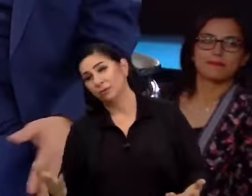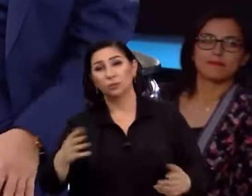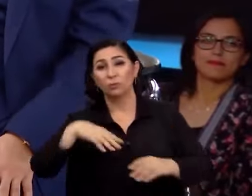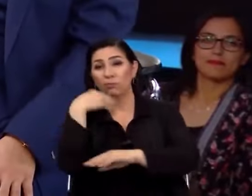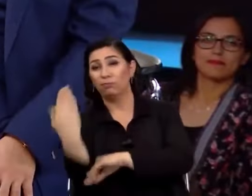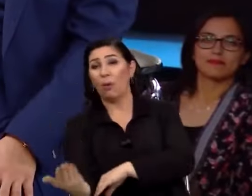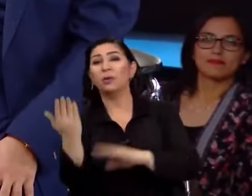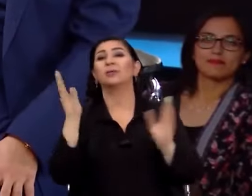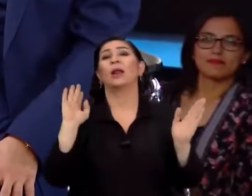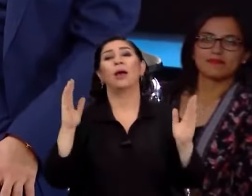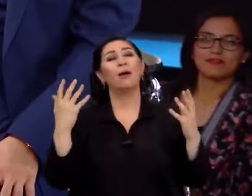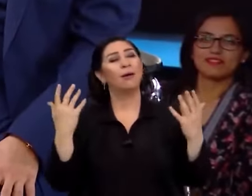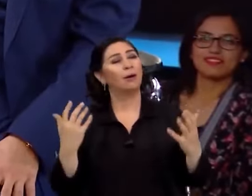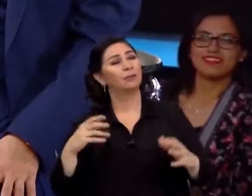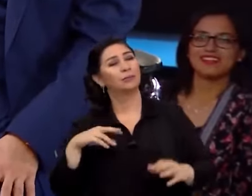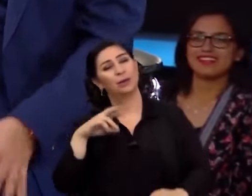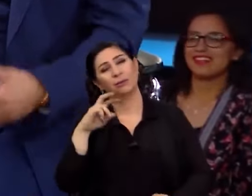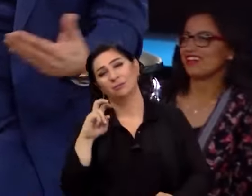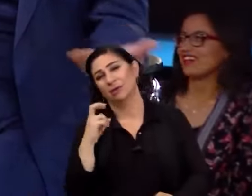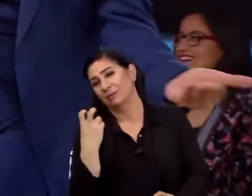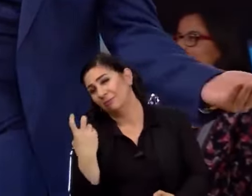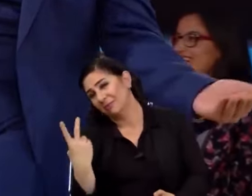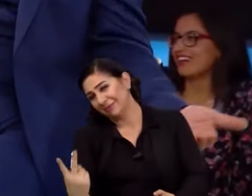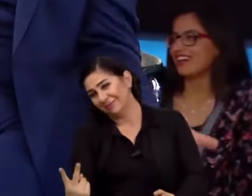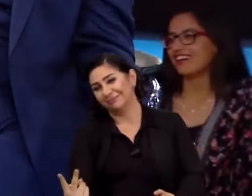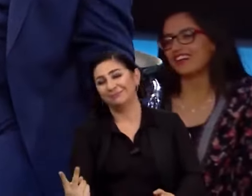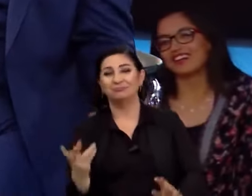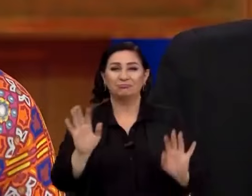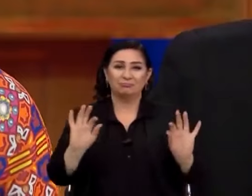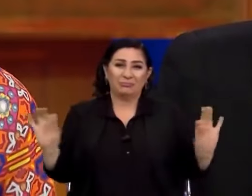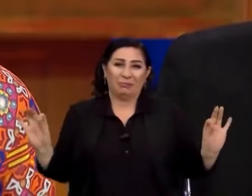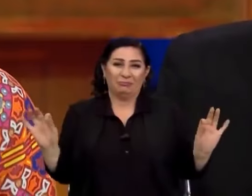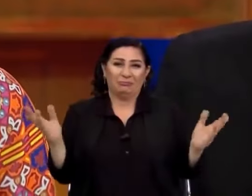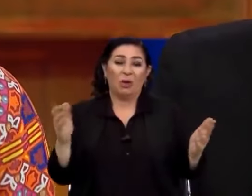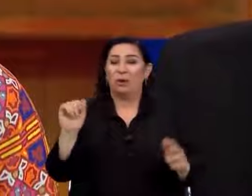bayılacak hali yok herhalde değil gerekli pozunu aldı bayıldı önemli değil